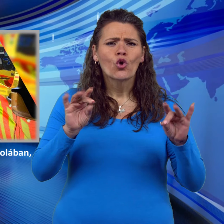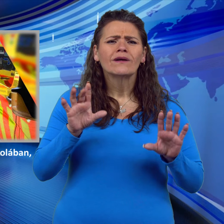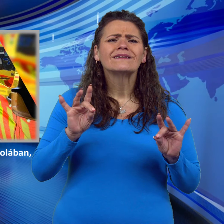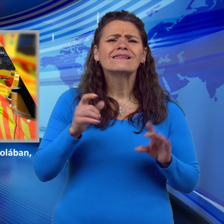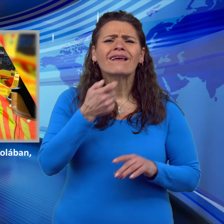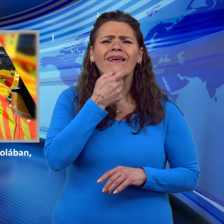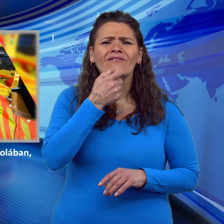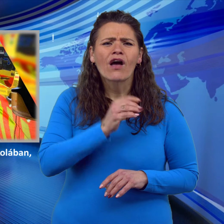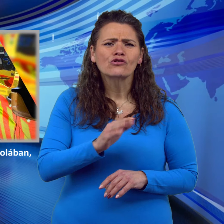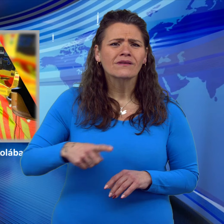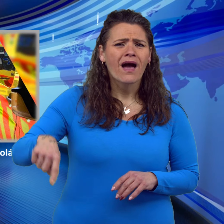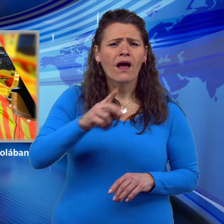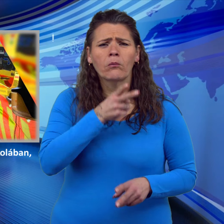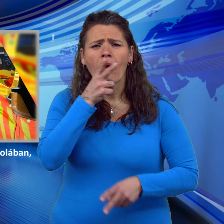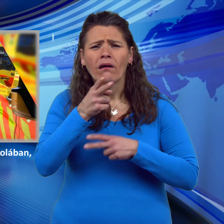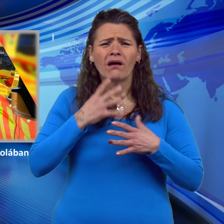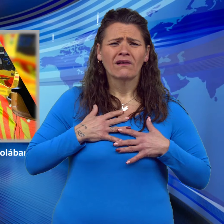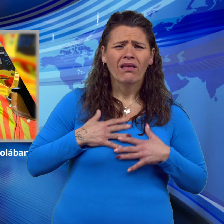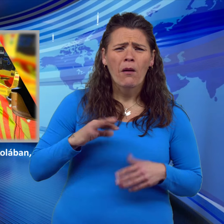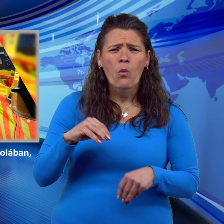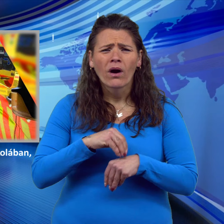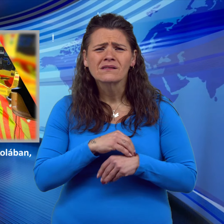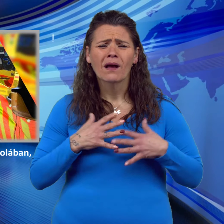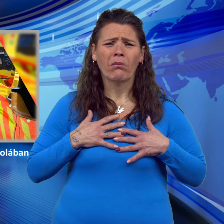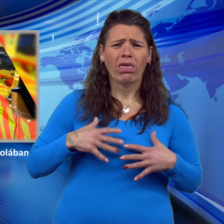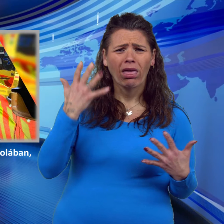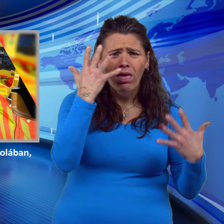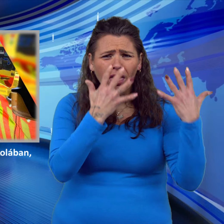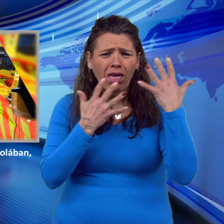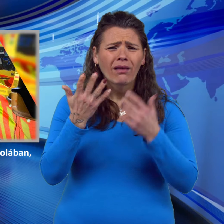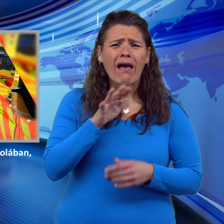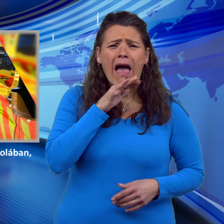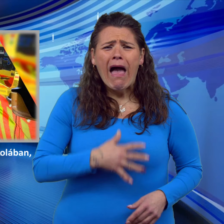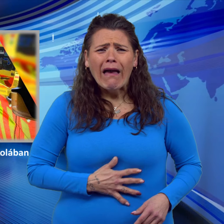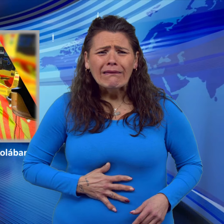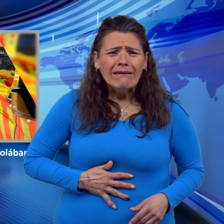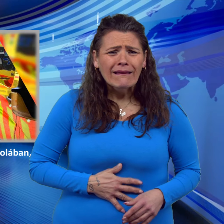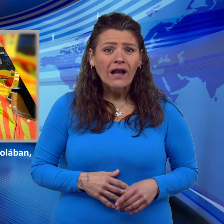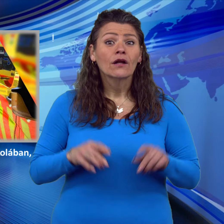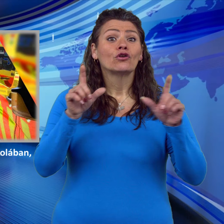10 év körüli gyermekek hányingerre és szédülésre kezdtek panaszkodni,